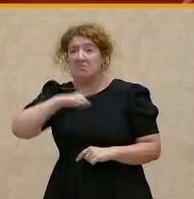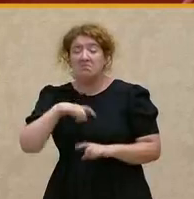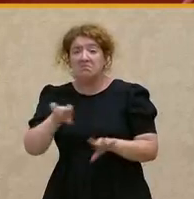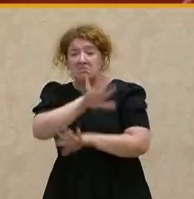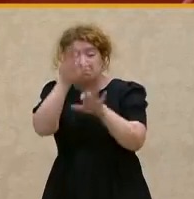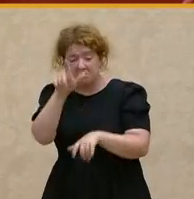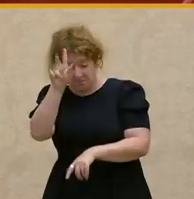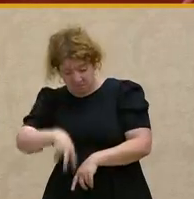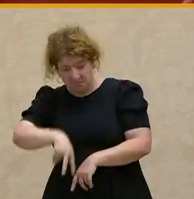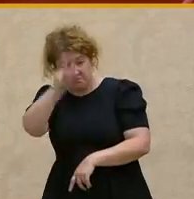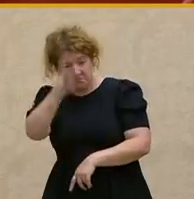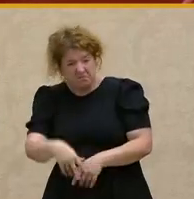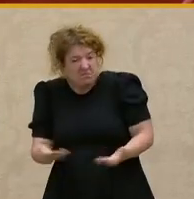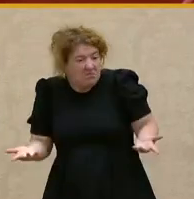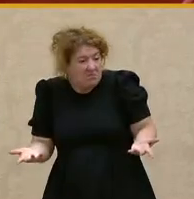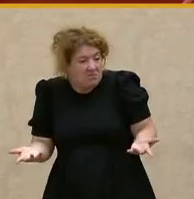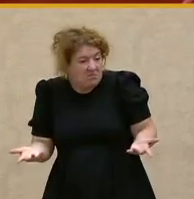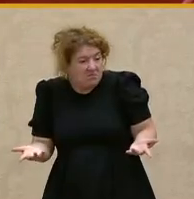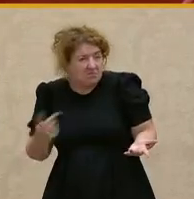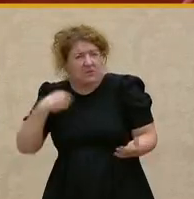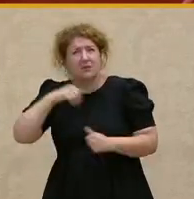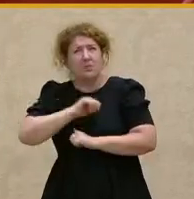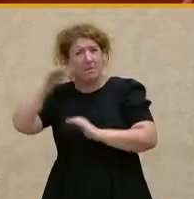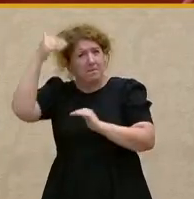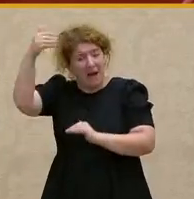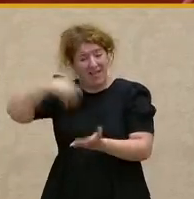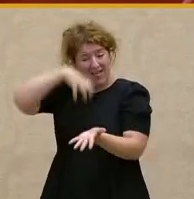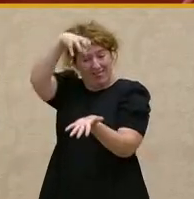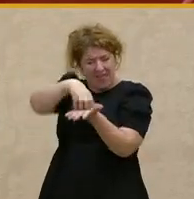resolver. Espero por un mañana mejor, por una institución que entienda que mi sordoceguera